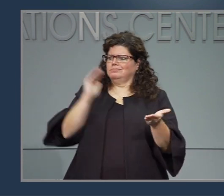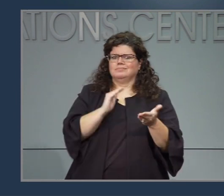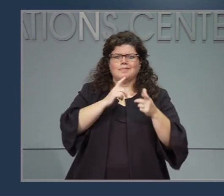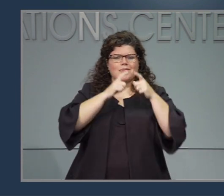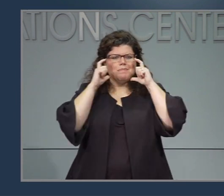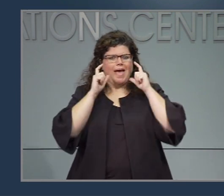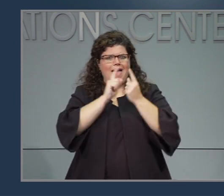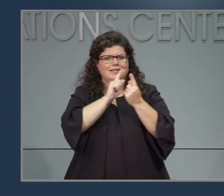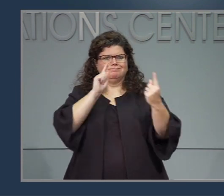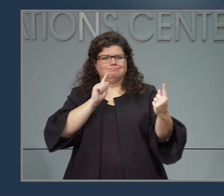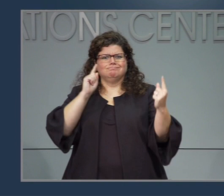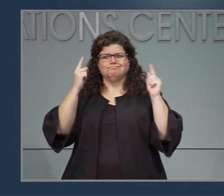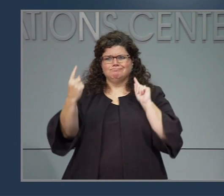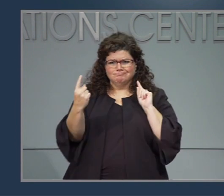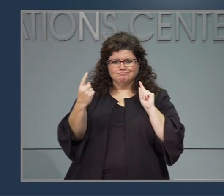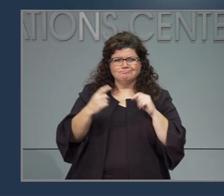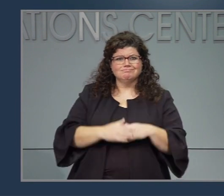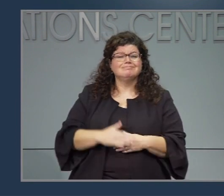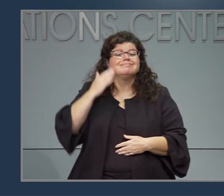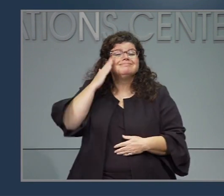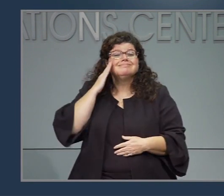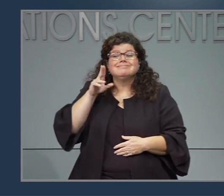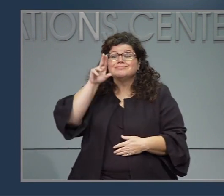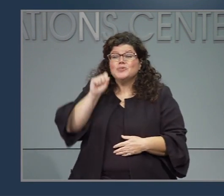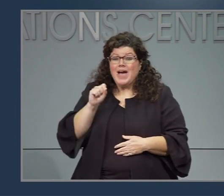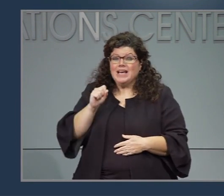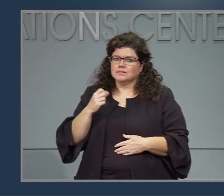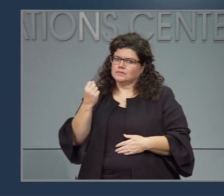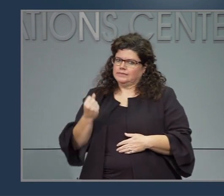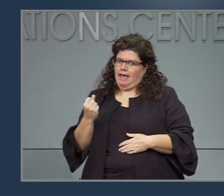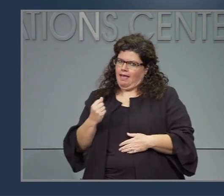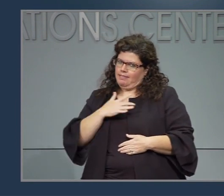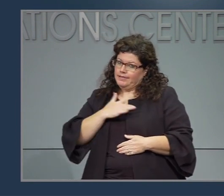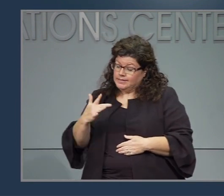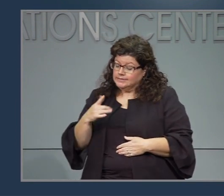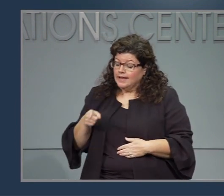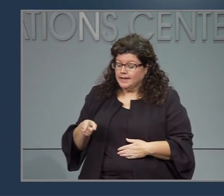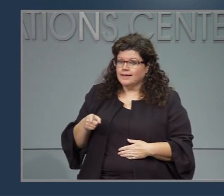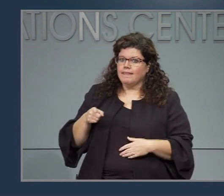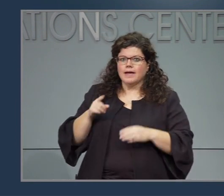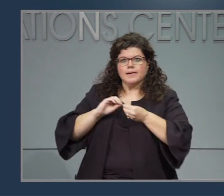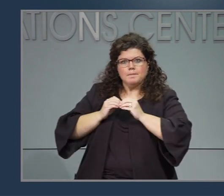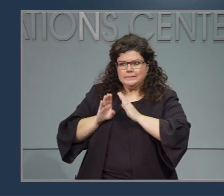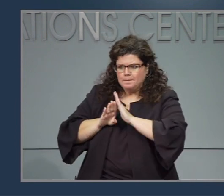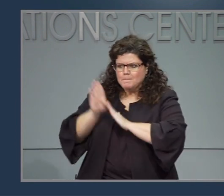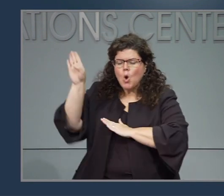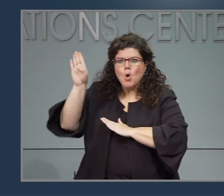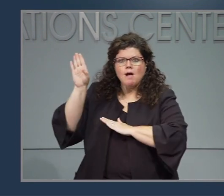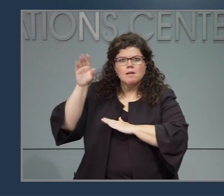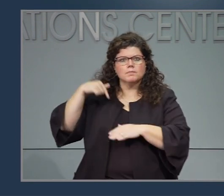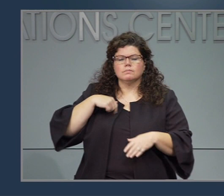editamos el primer y el segundo pico de casos que vio el resto del país, sobre todo en el sur podemos proteger nuestro